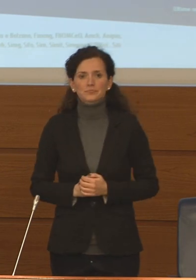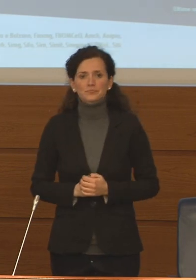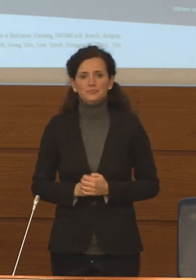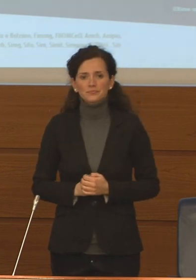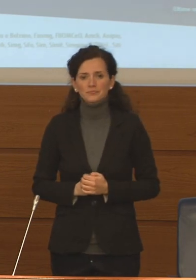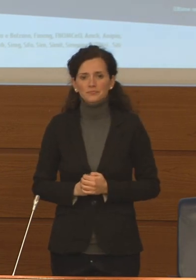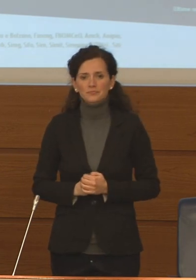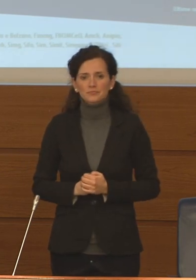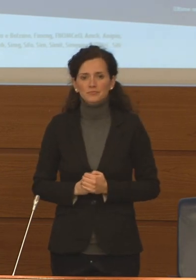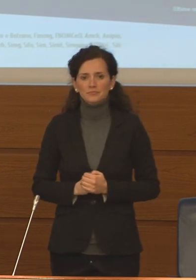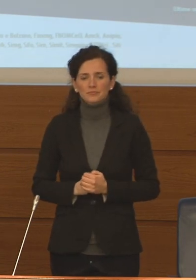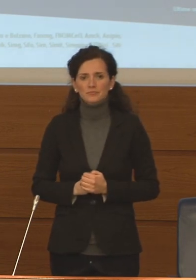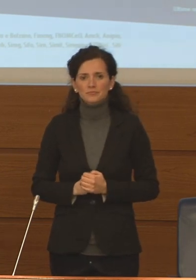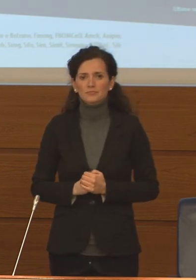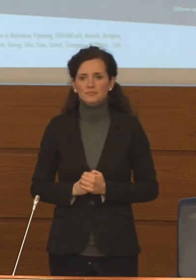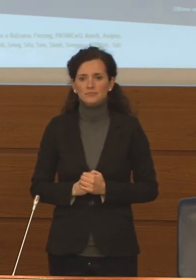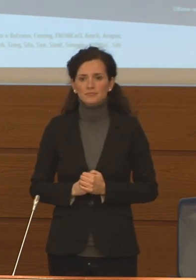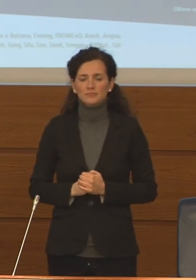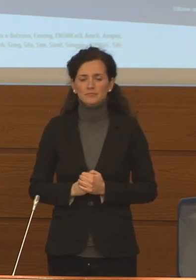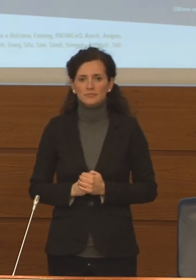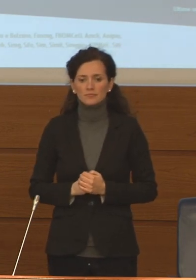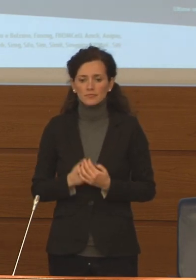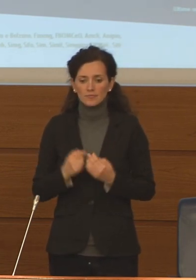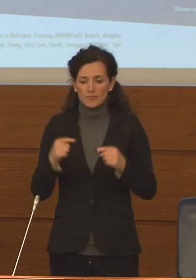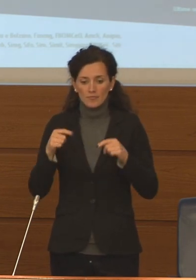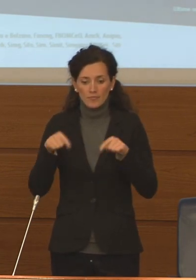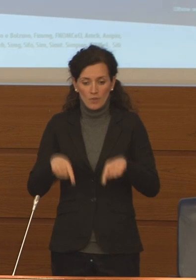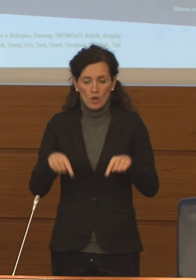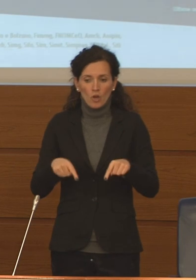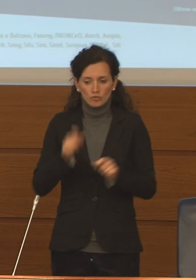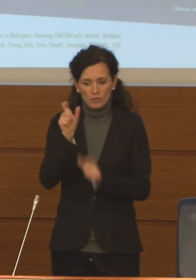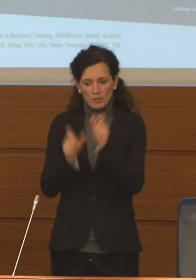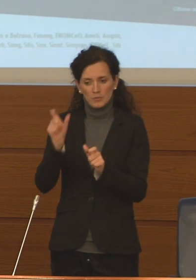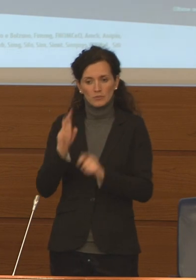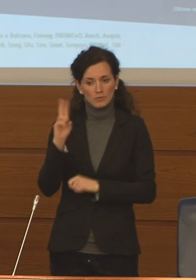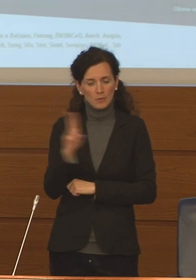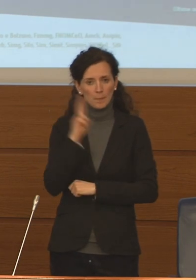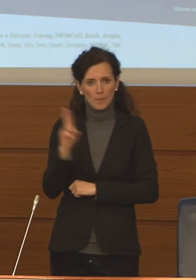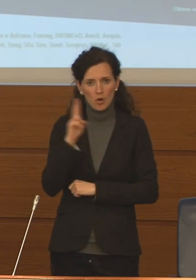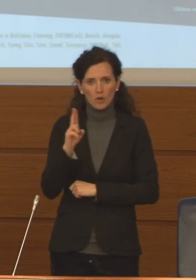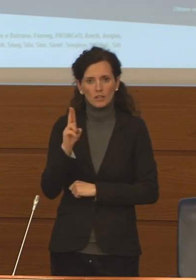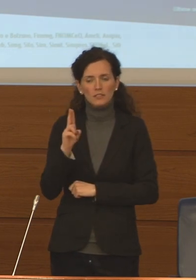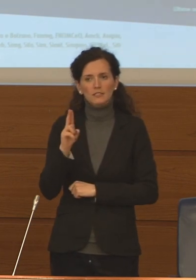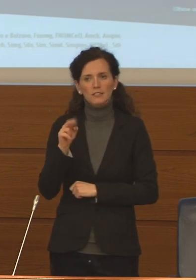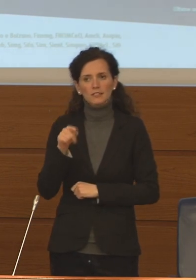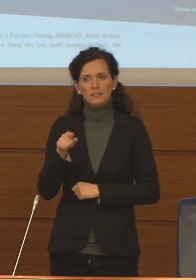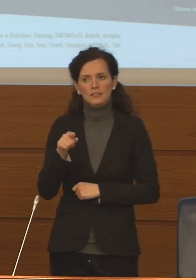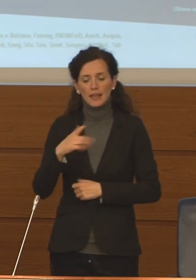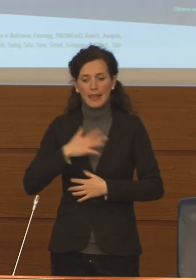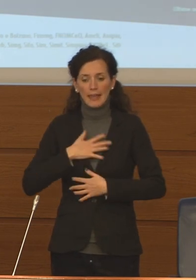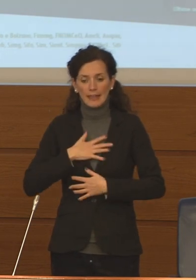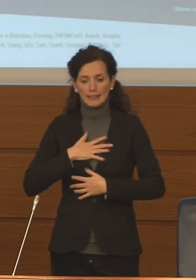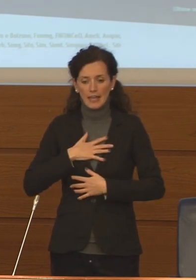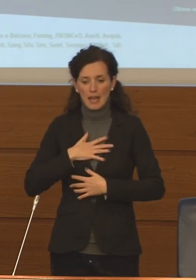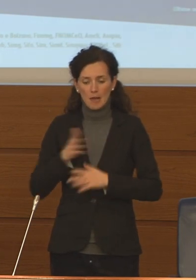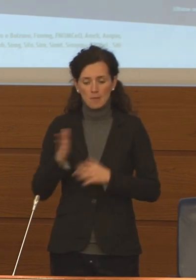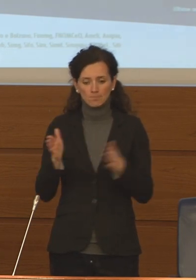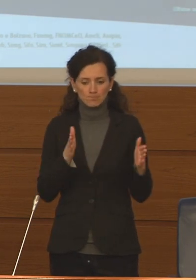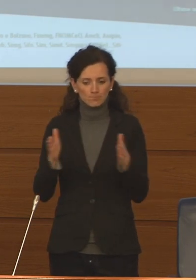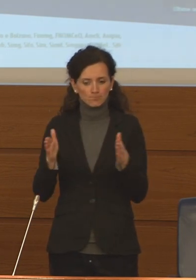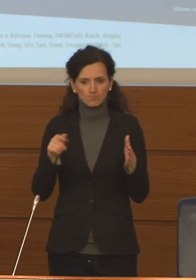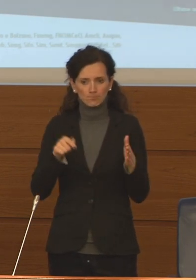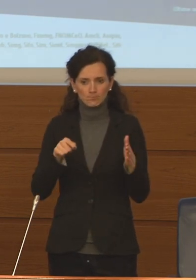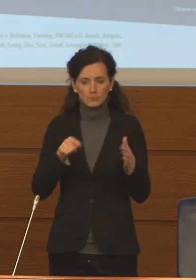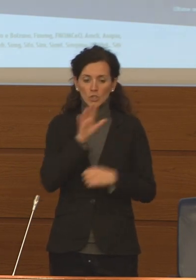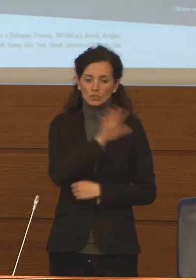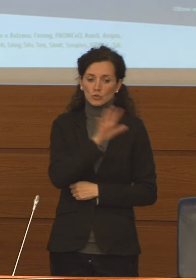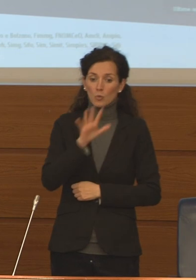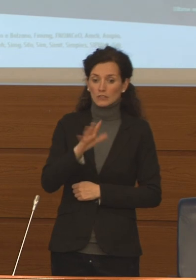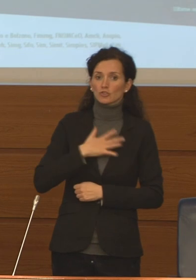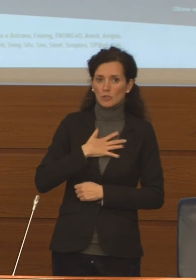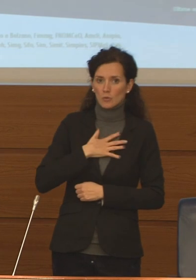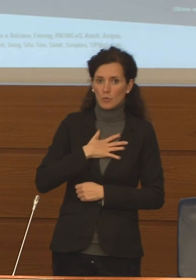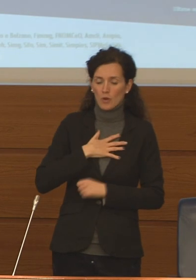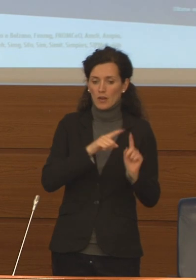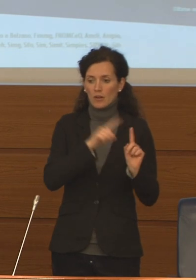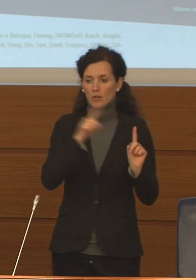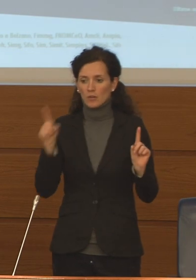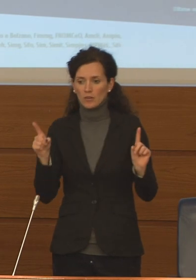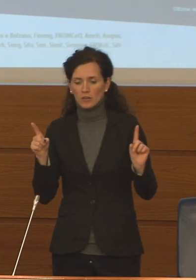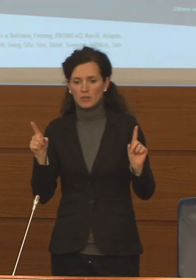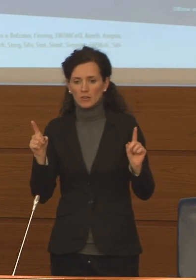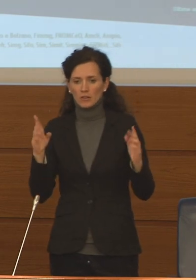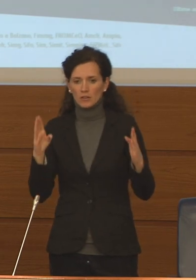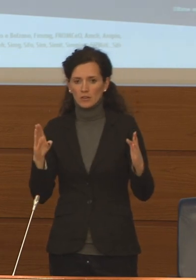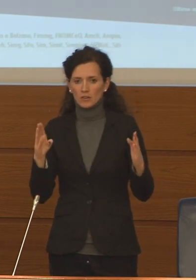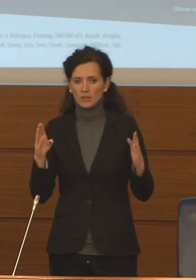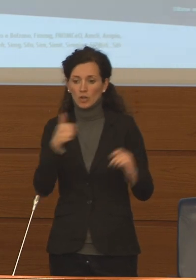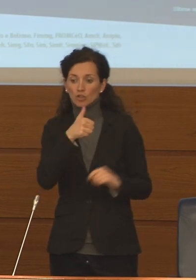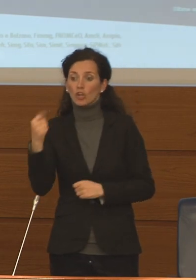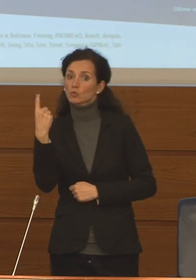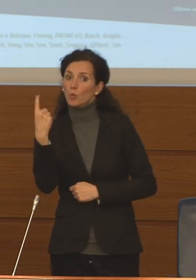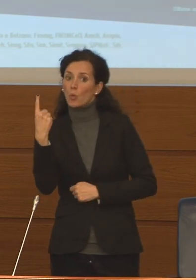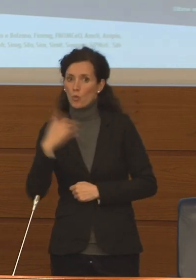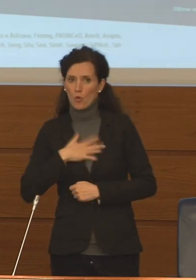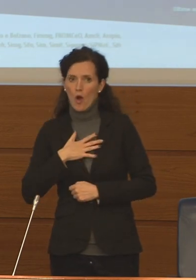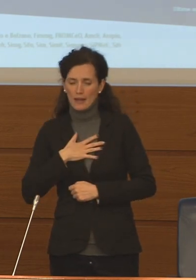I morti di oggi vanno da un'età di 55 anni a un'età di 101 anni.